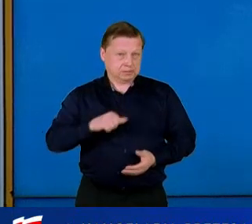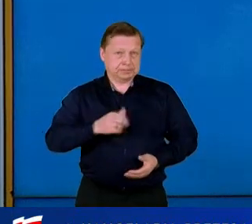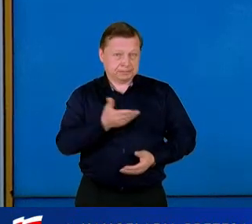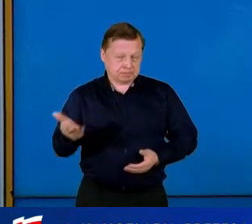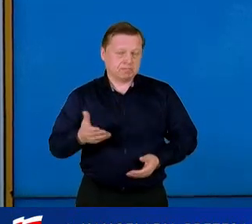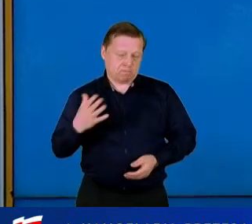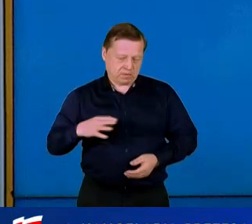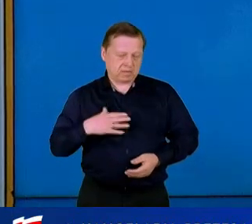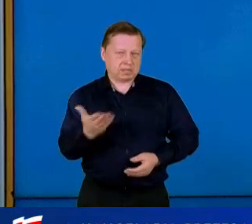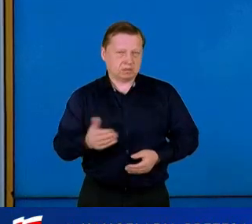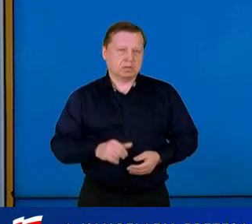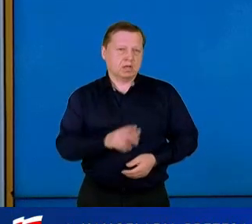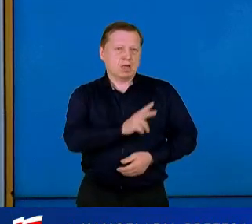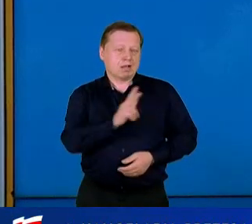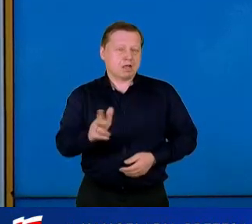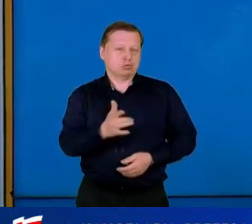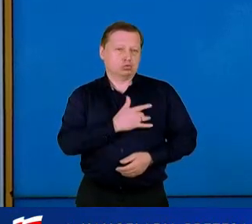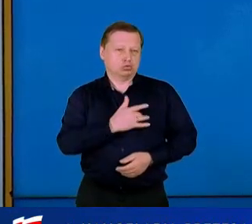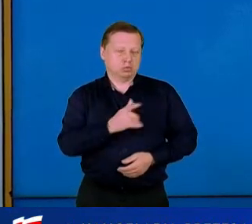i każdy w sumieniu niech na to pytanie odpowie.